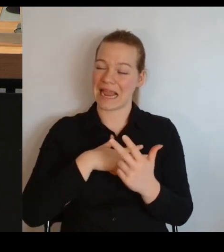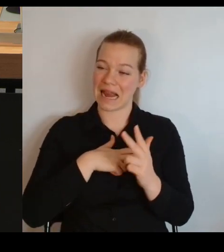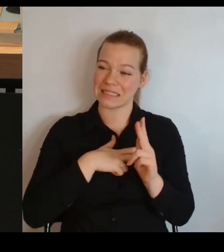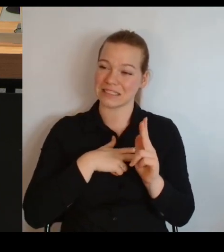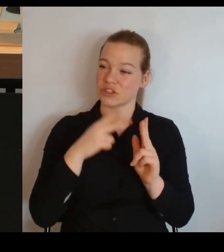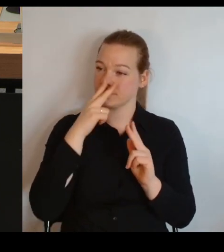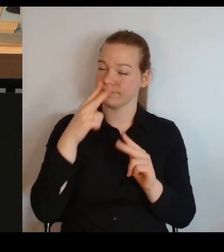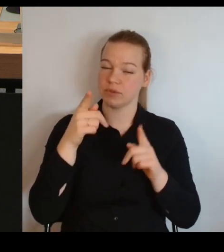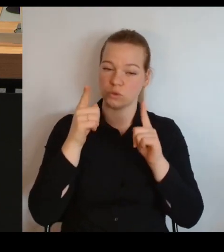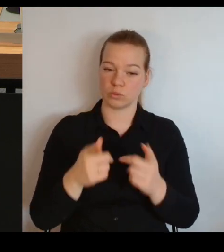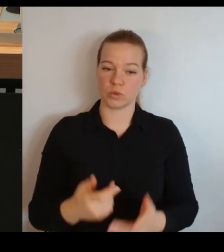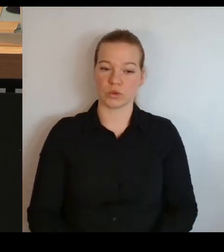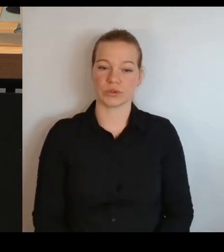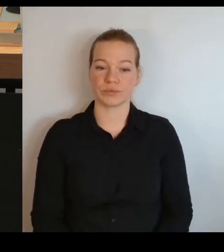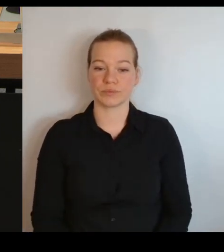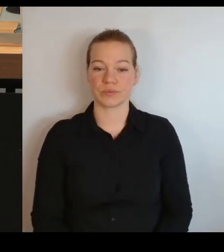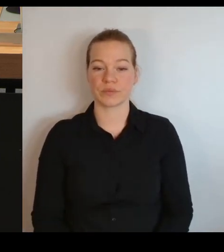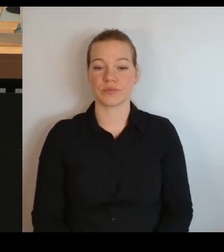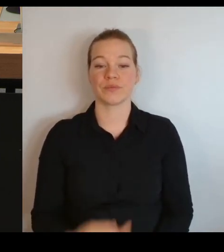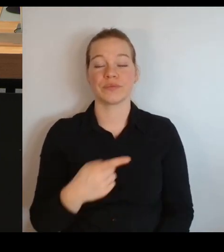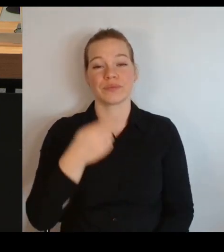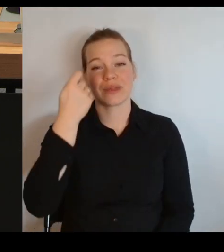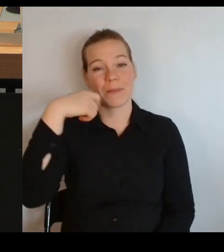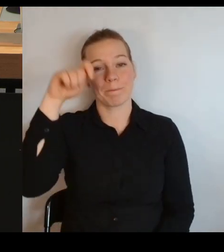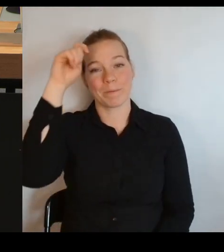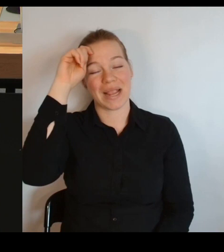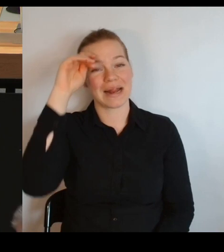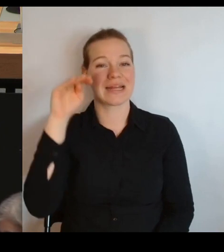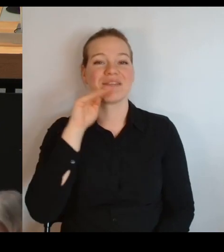Die Wasserbetriebe sind für ihre wasserwirtschaftliche Kompetenz